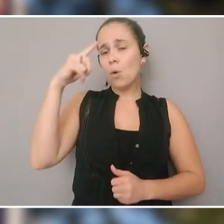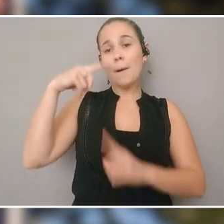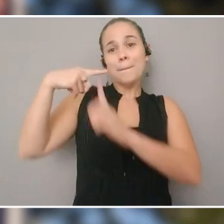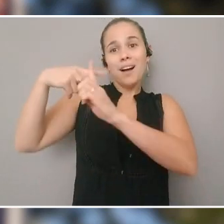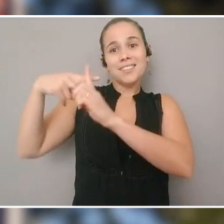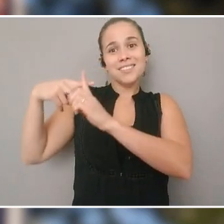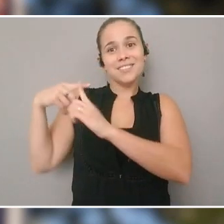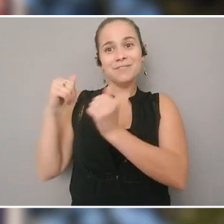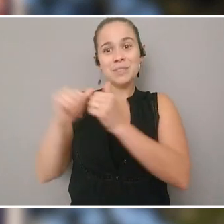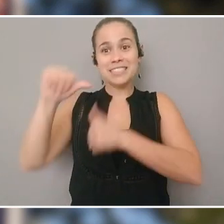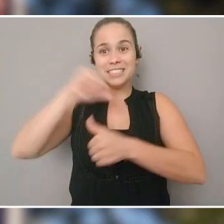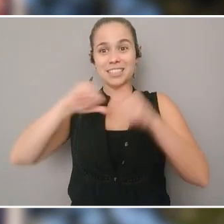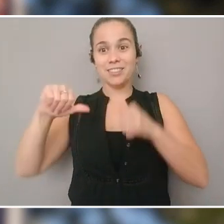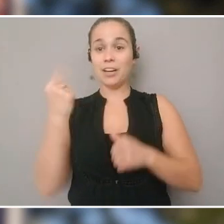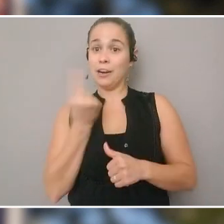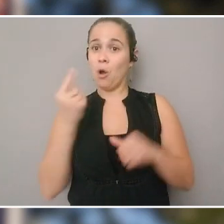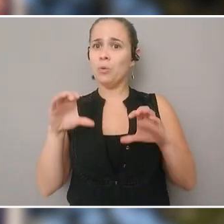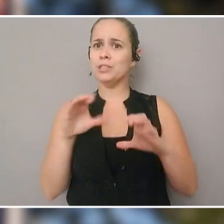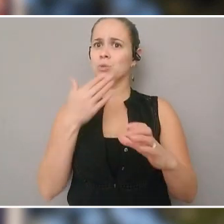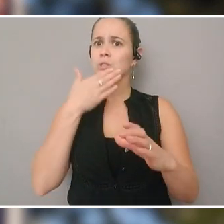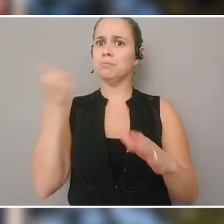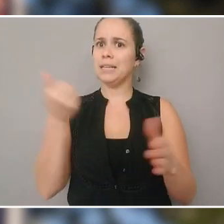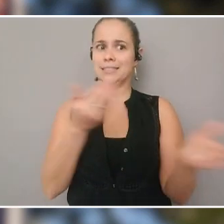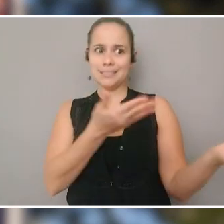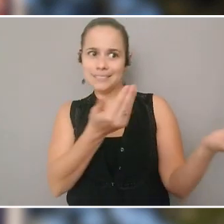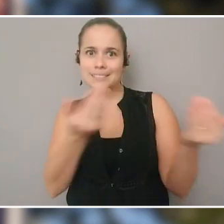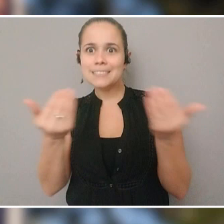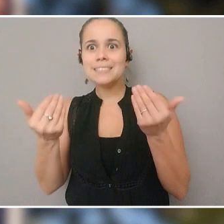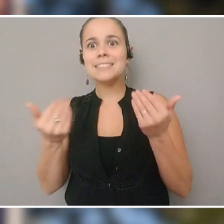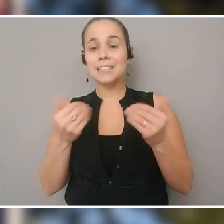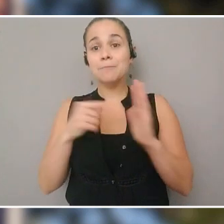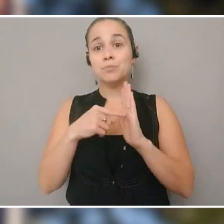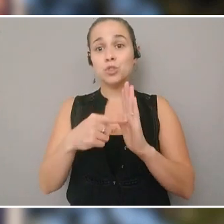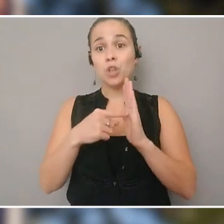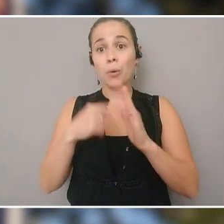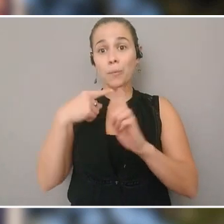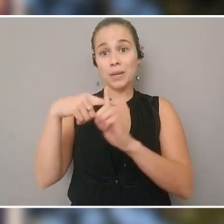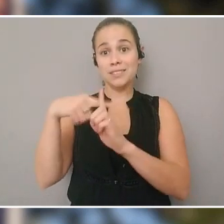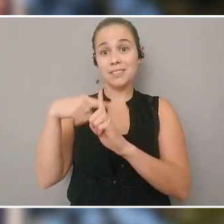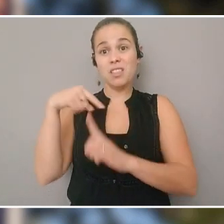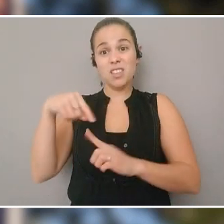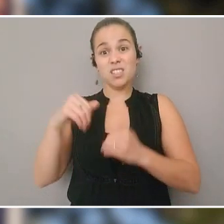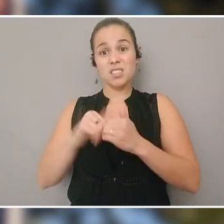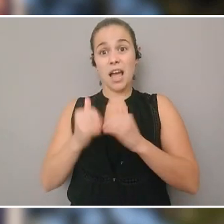Así es como se construyen las comunidades y